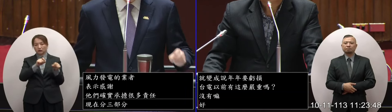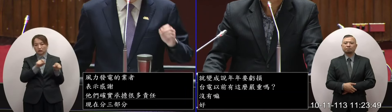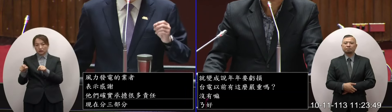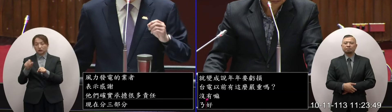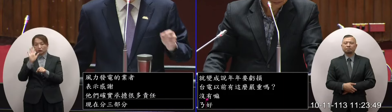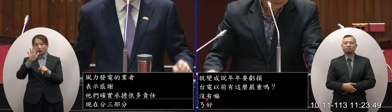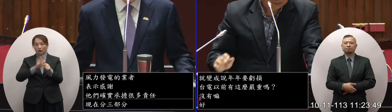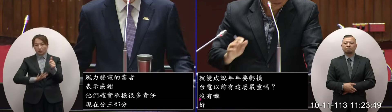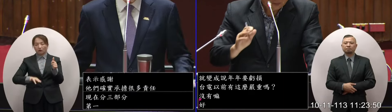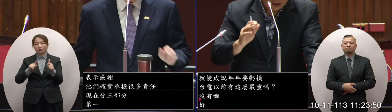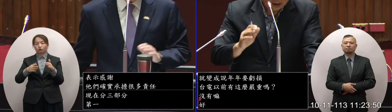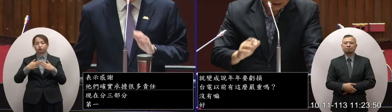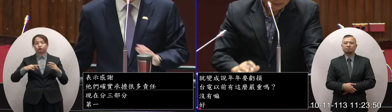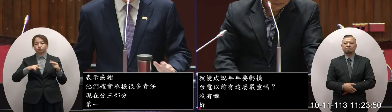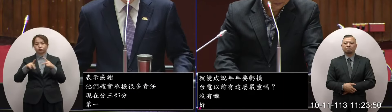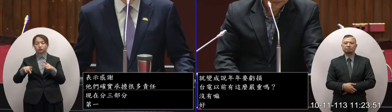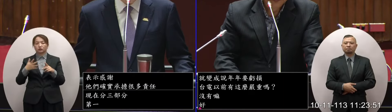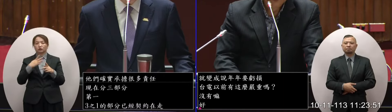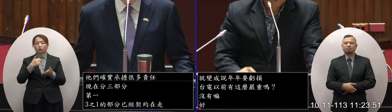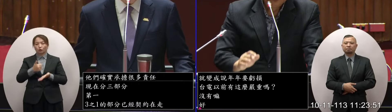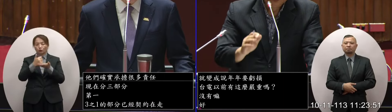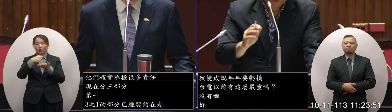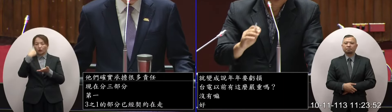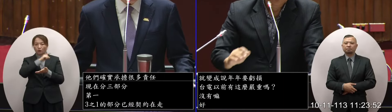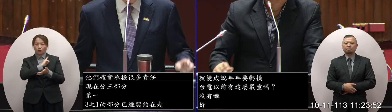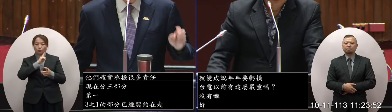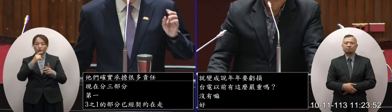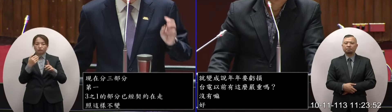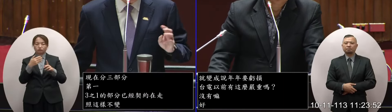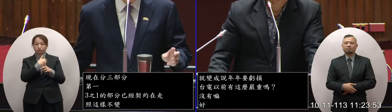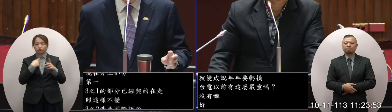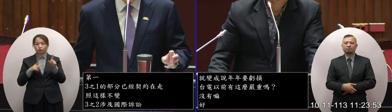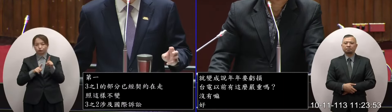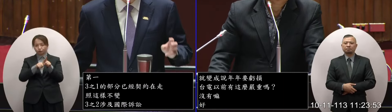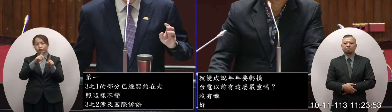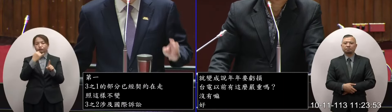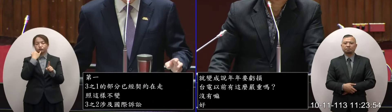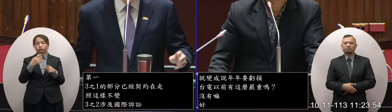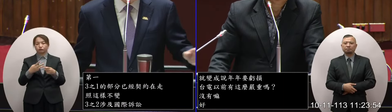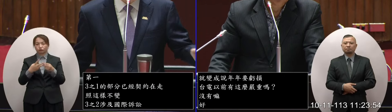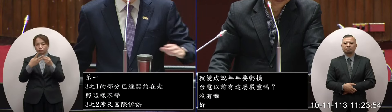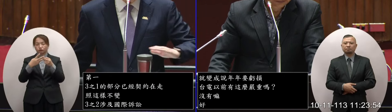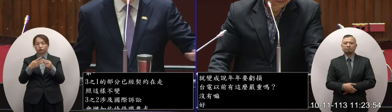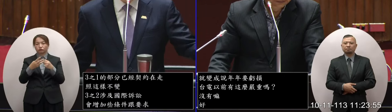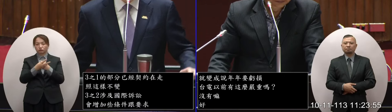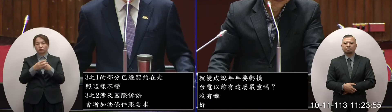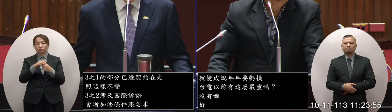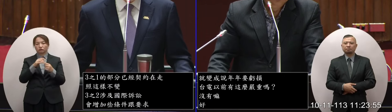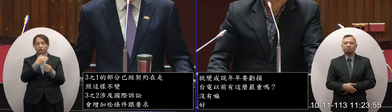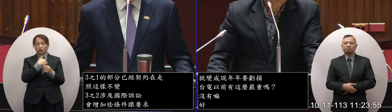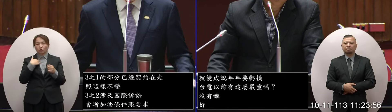那我們可以做一些調整 但我們還是鼓勵國內業者能夠上來 第三期我們除了讓大家 可以公平交易之外